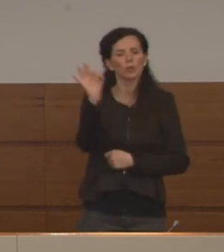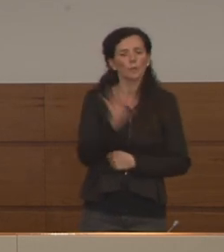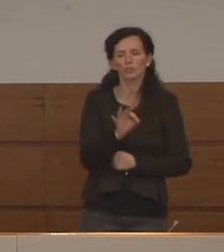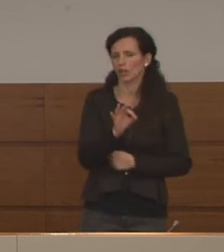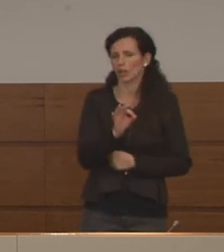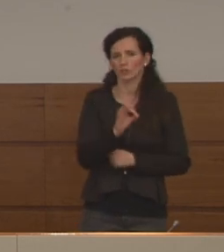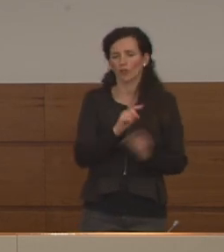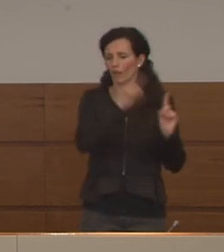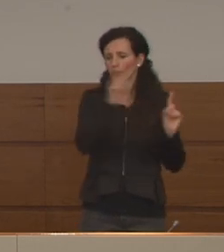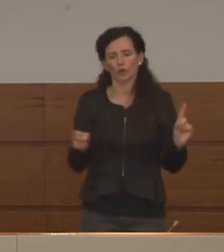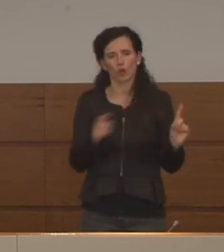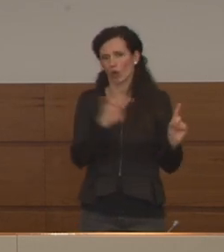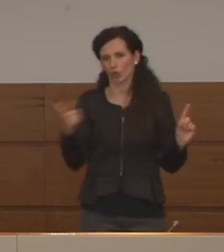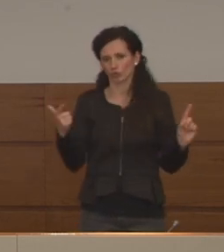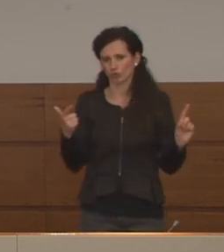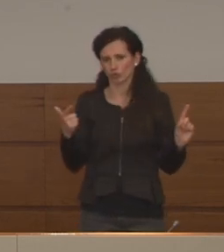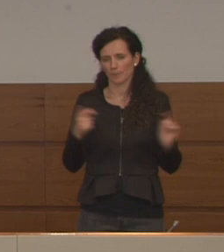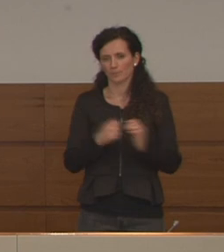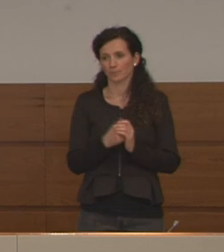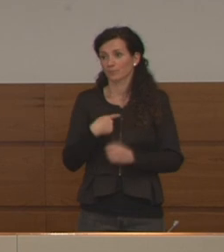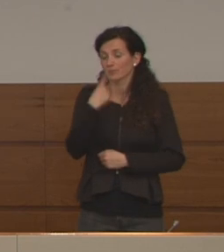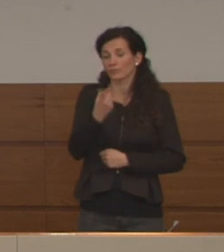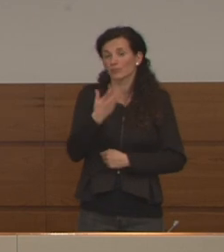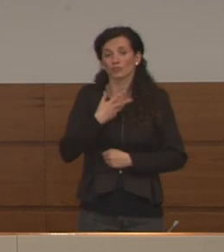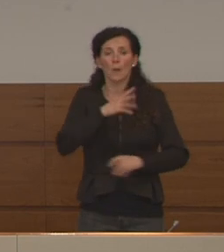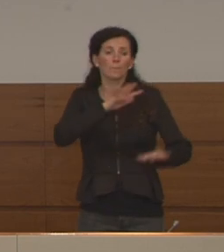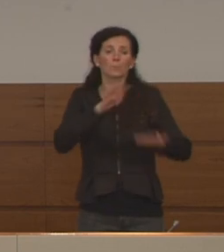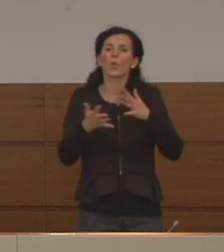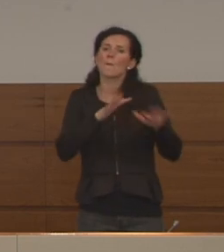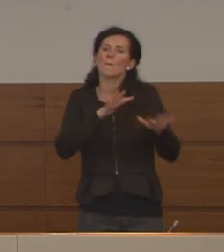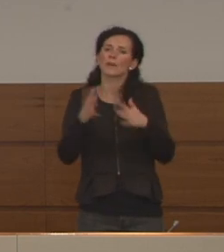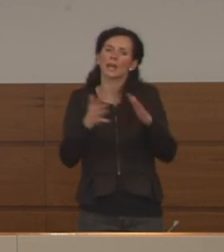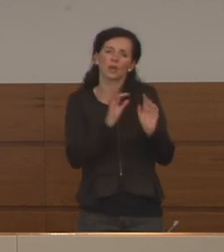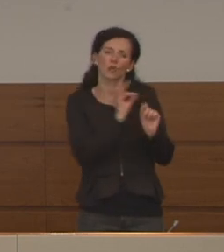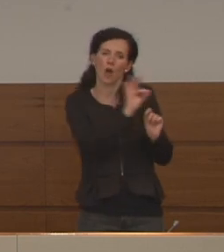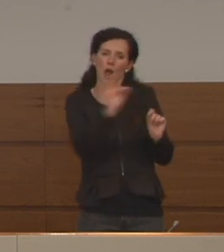Abbiamo, come dicevo, le approssimazioni che arrivano oltre il 95%.